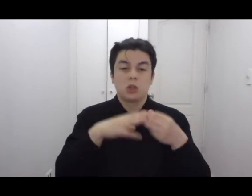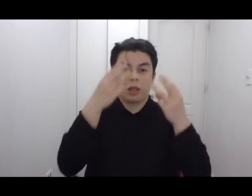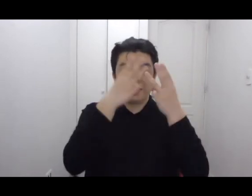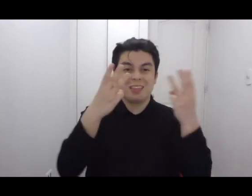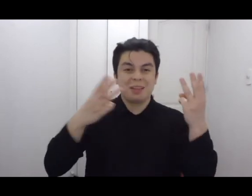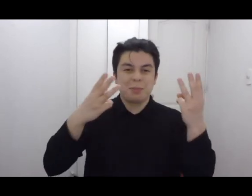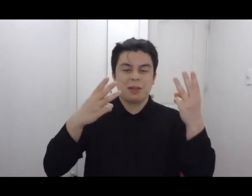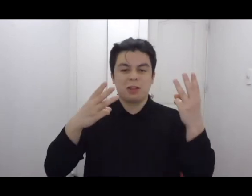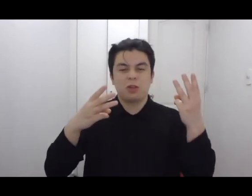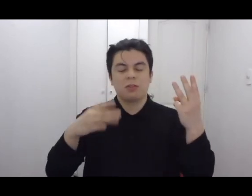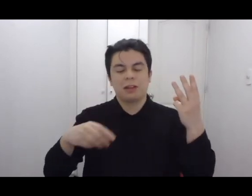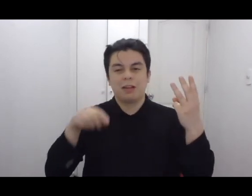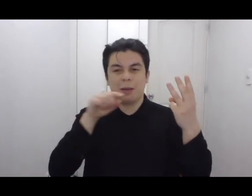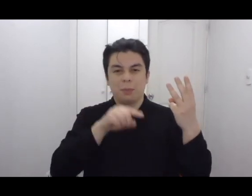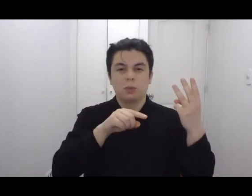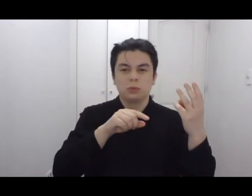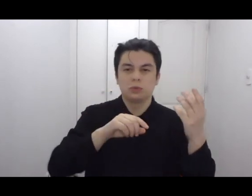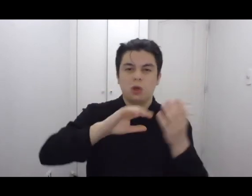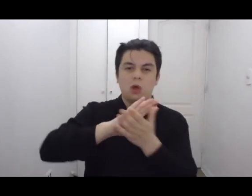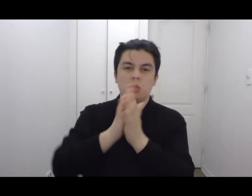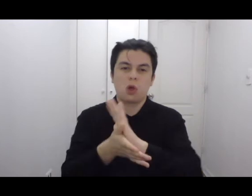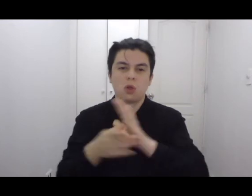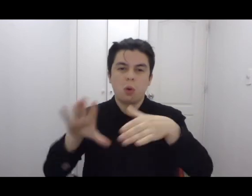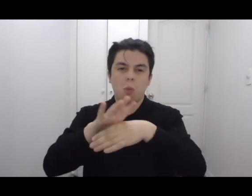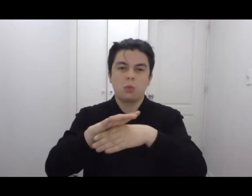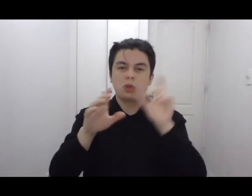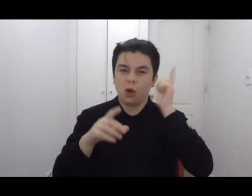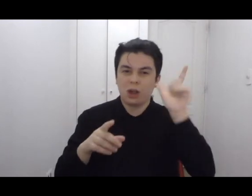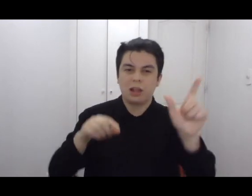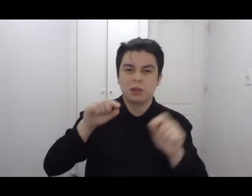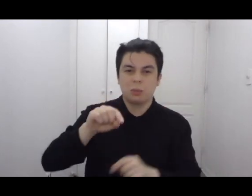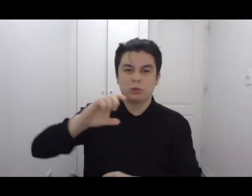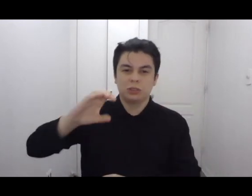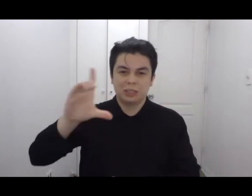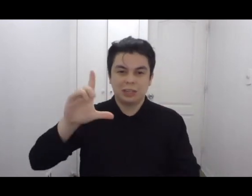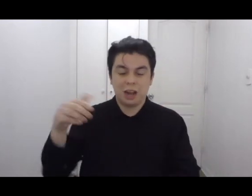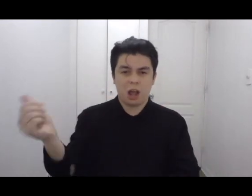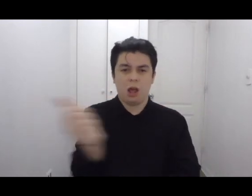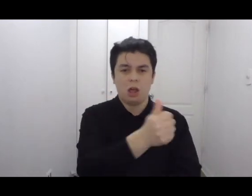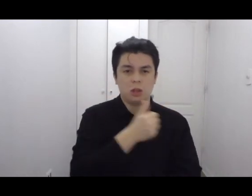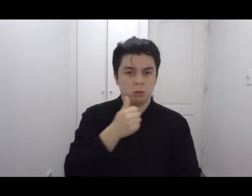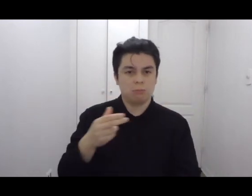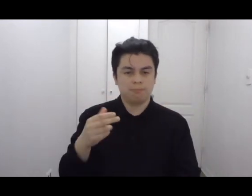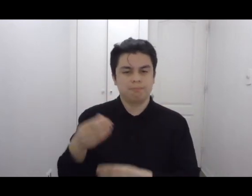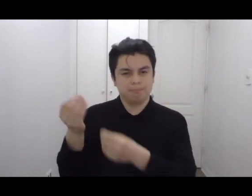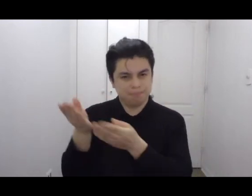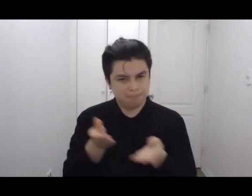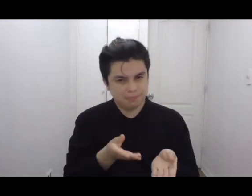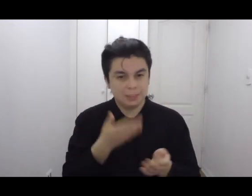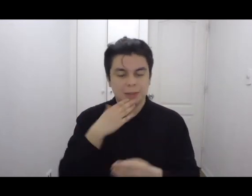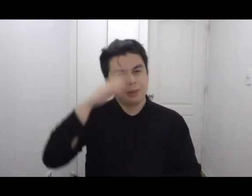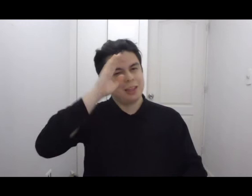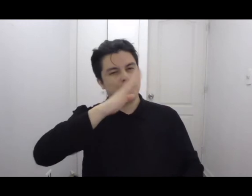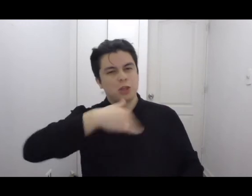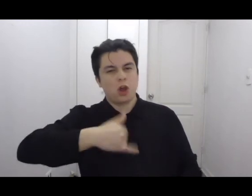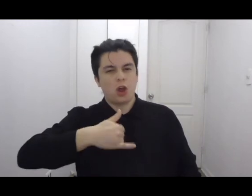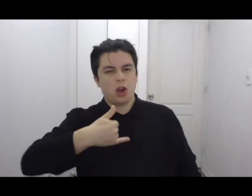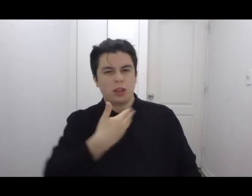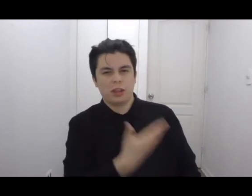y en www.todosjuntosradio.cl, así que lo dejamos a todos cordialmente todos todas todes